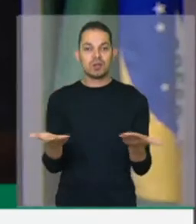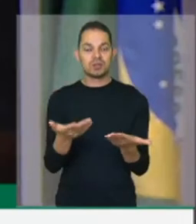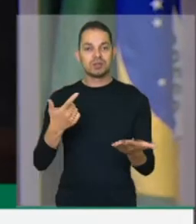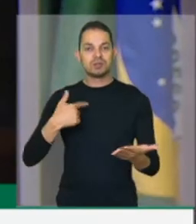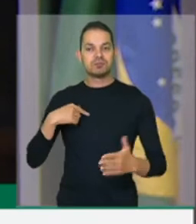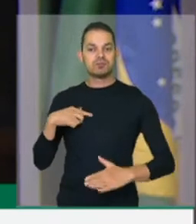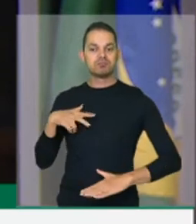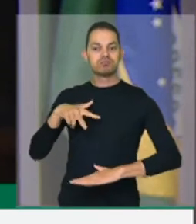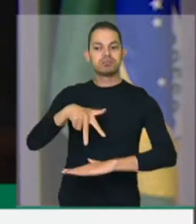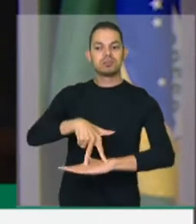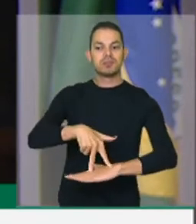HOJE O QUE ME FAZ VIR É TRIBUNA É PARA QUE... TORNAR